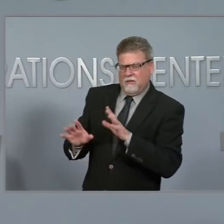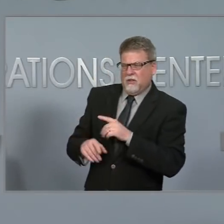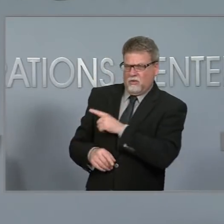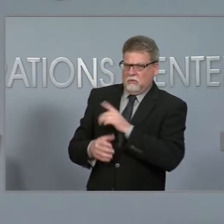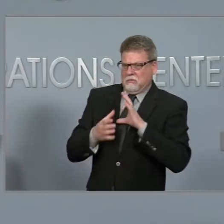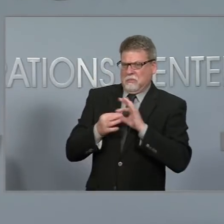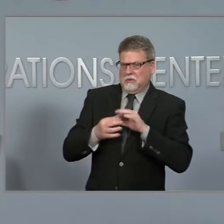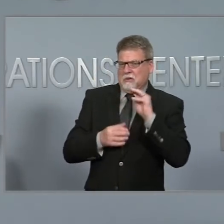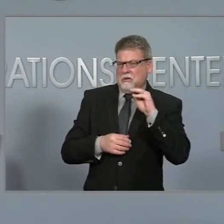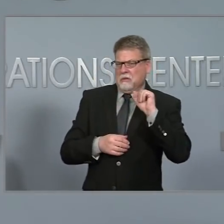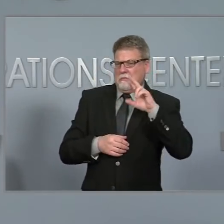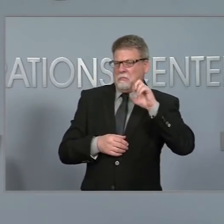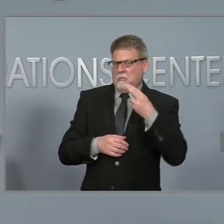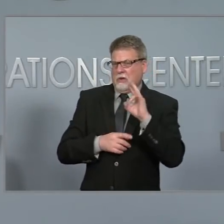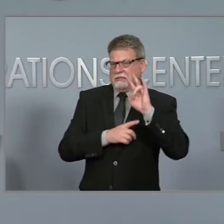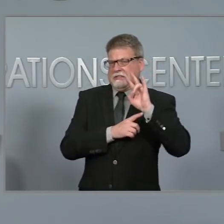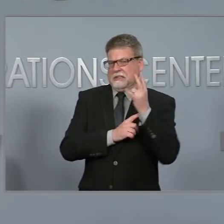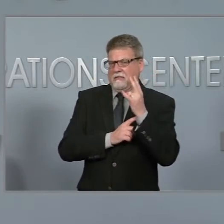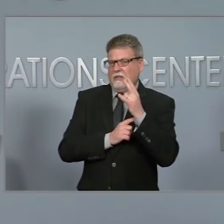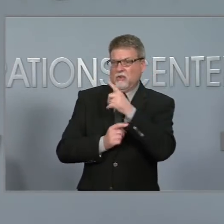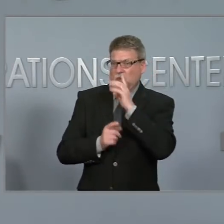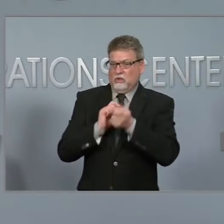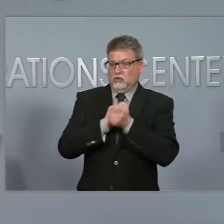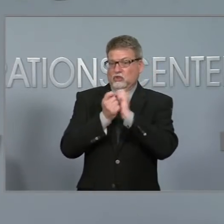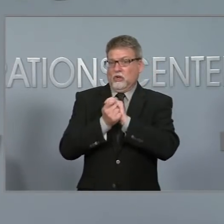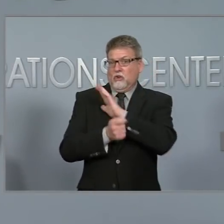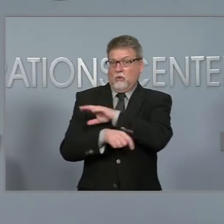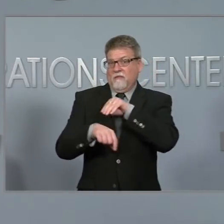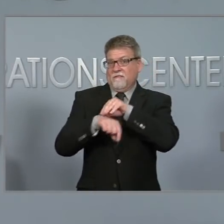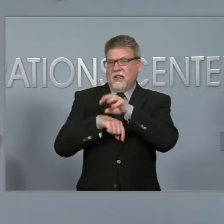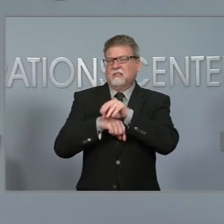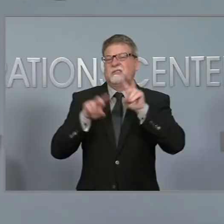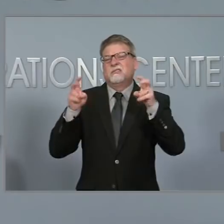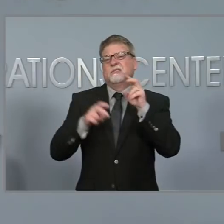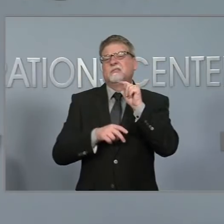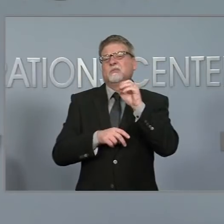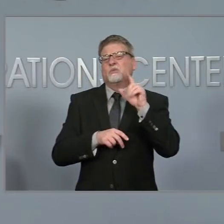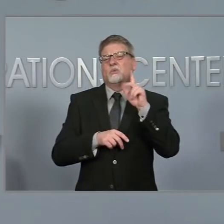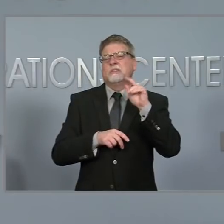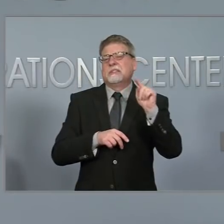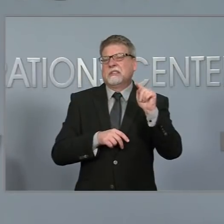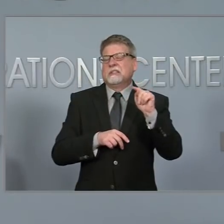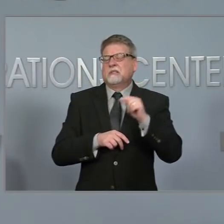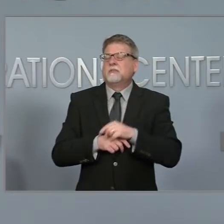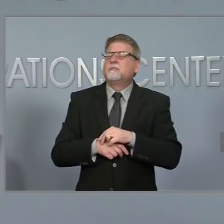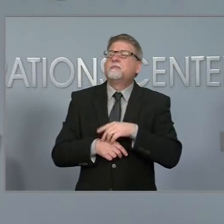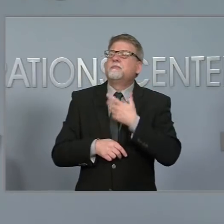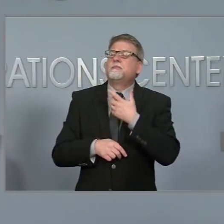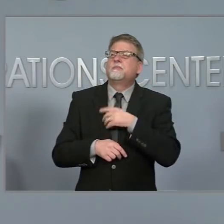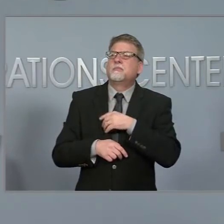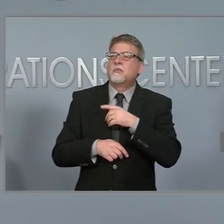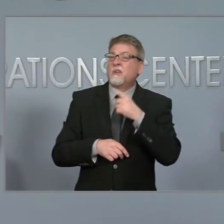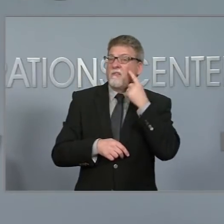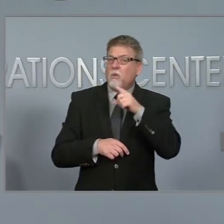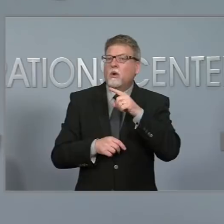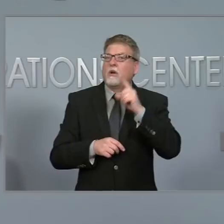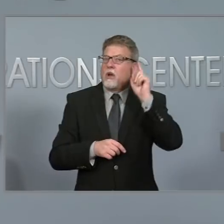mascarillas y yo creo que las Juntas escolares lo harán.